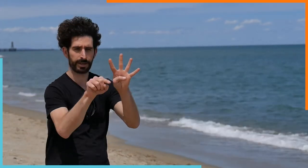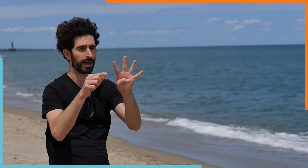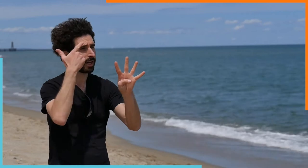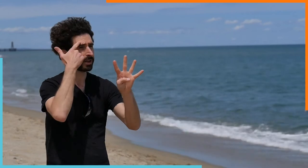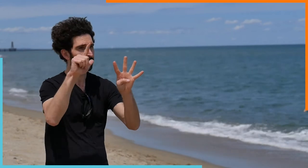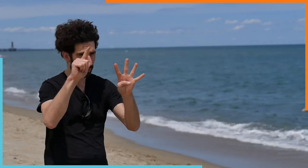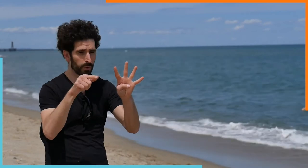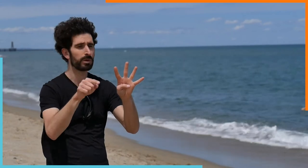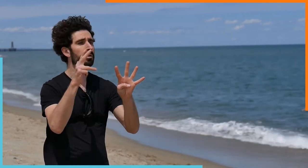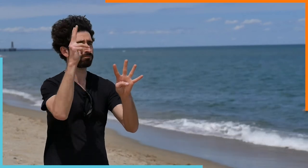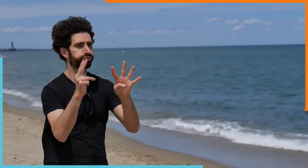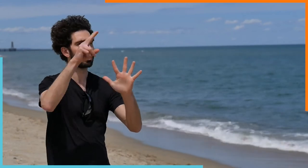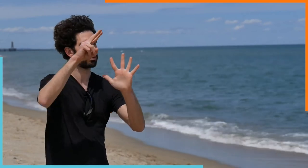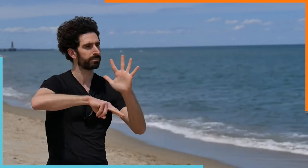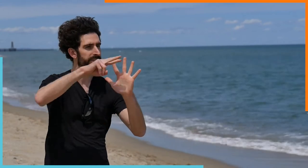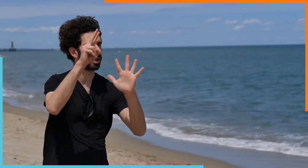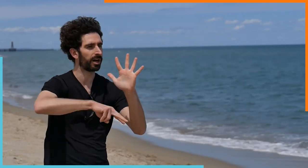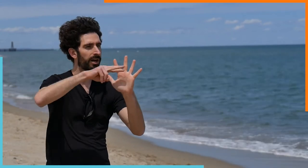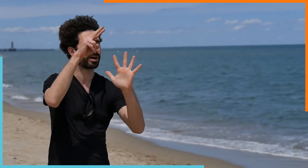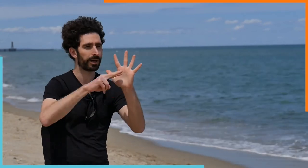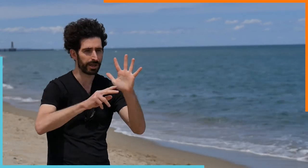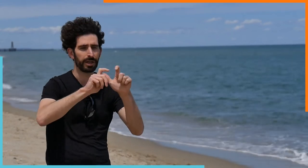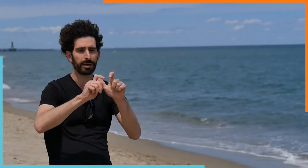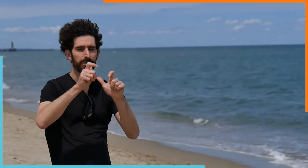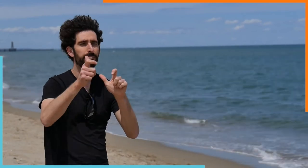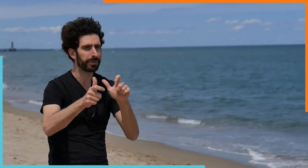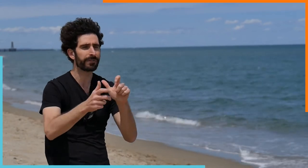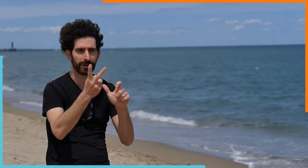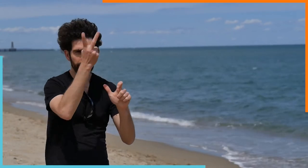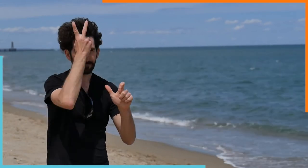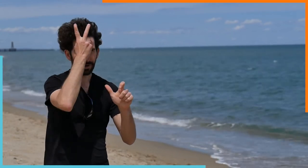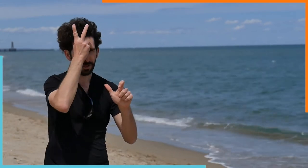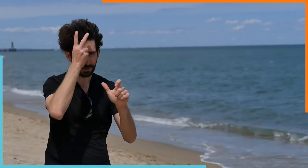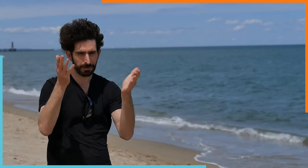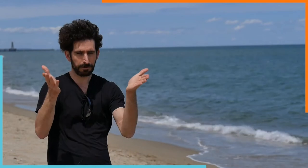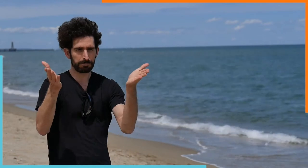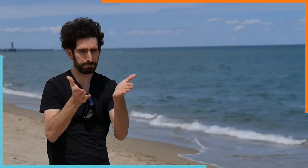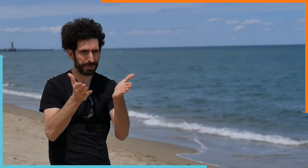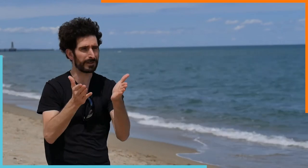Et là, vers Lyon, c'est le début du Mistral. Ensuite la vallée se rétrécit à Valence